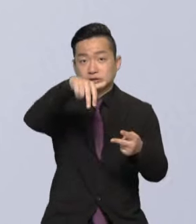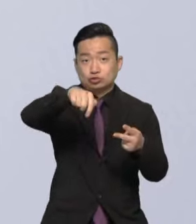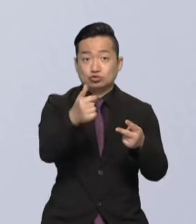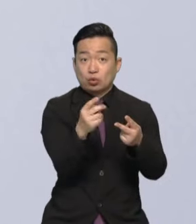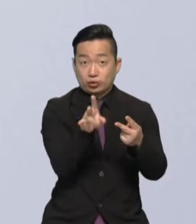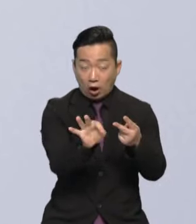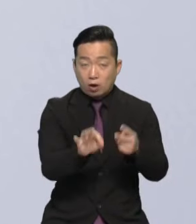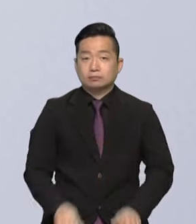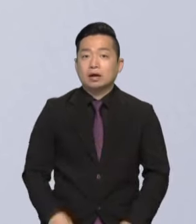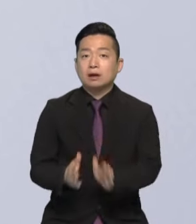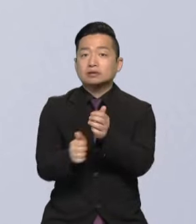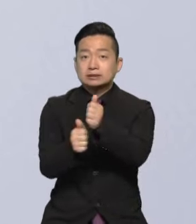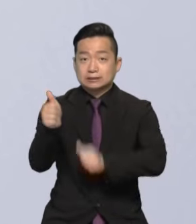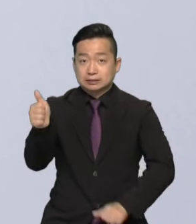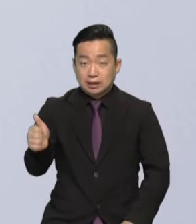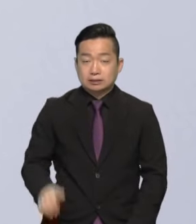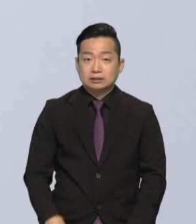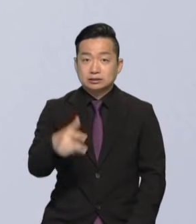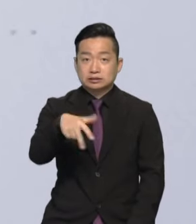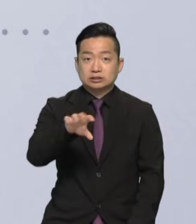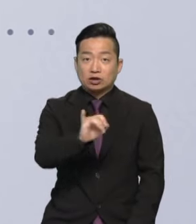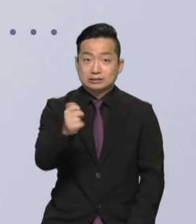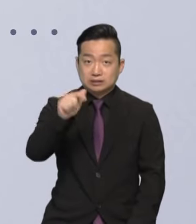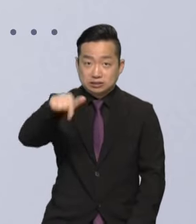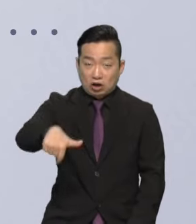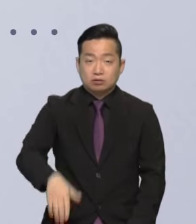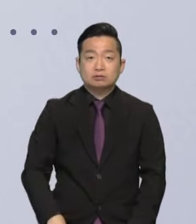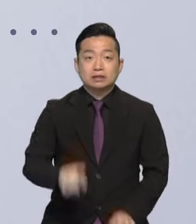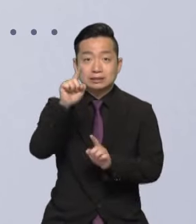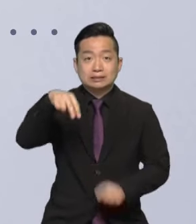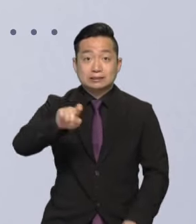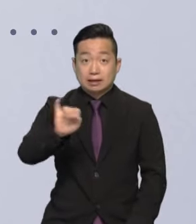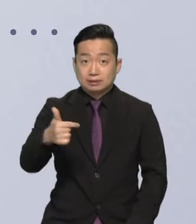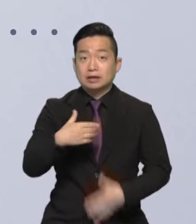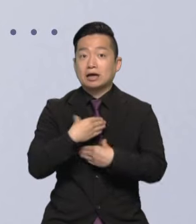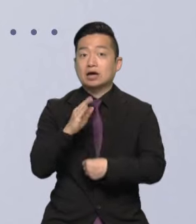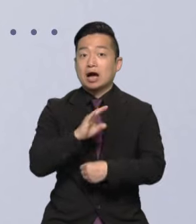주호영 의원 등이, 비서실장에 정진석 의원과 이상민 행안부 장관 등이 거론되는